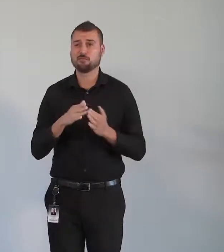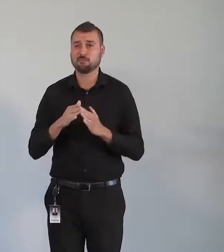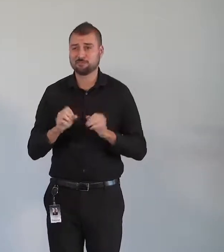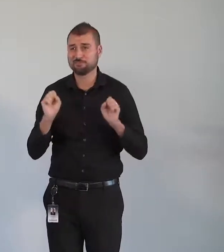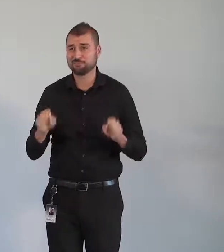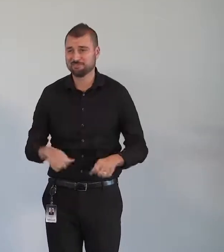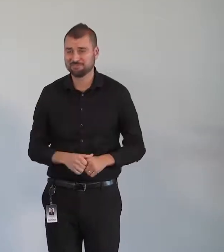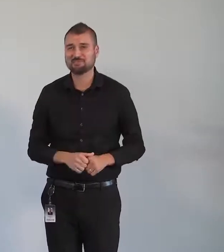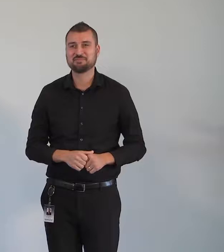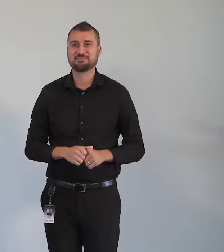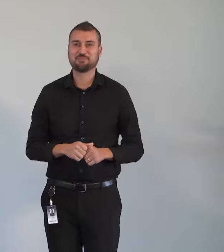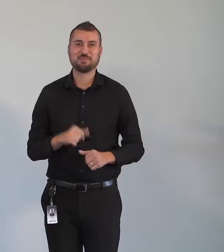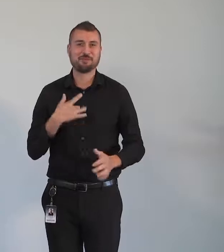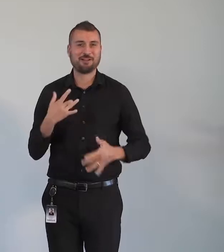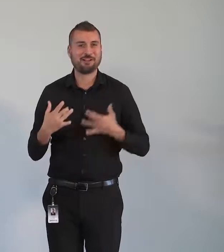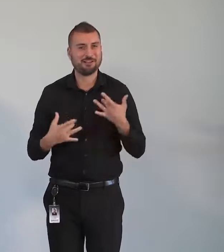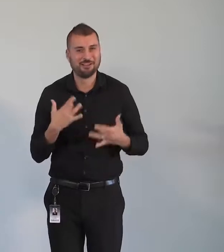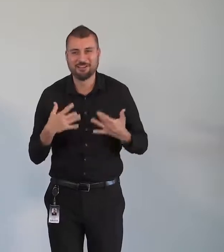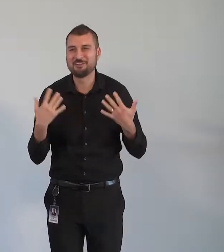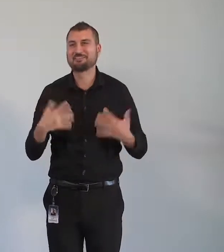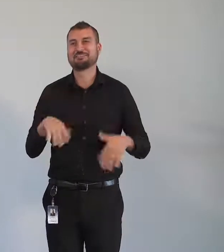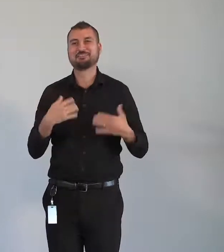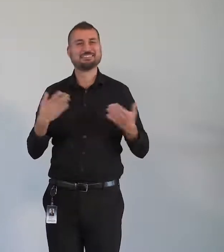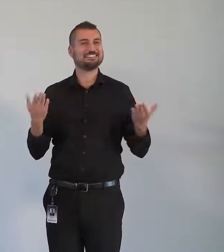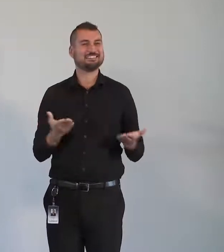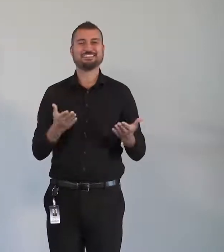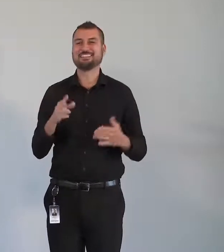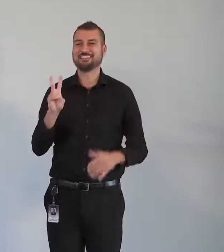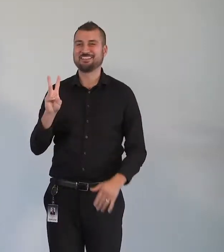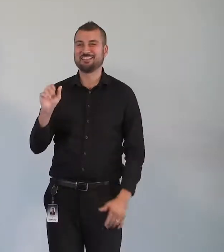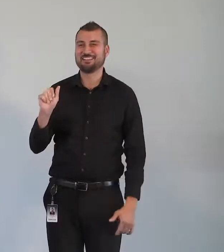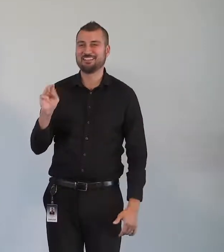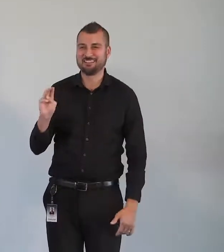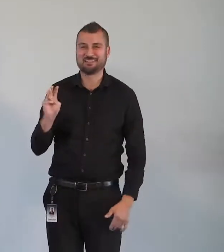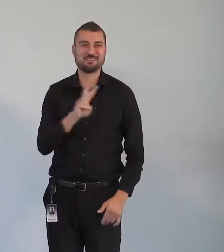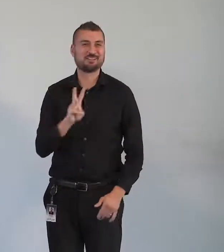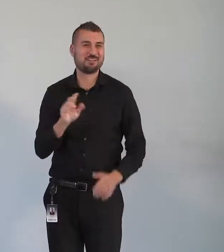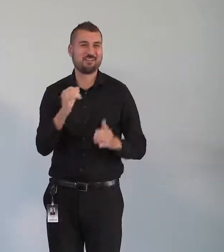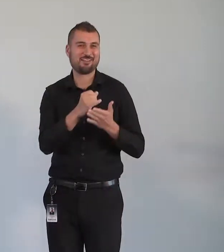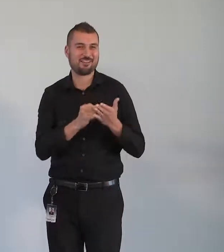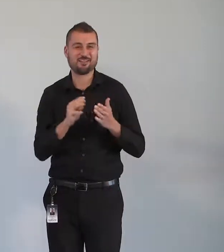. Estoy muy emocionado de estar hoy en el Museo de Arte de Wichita, que reside en mi